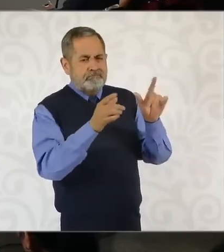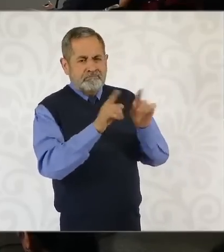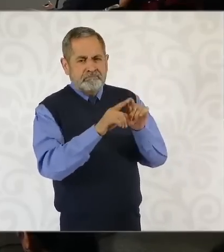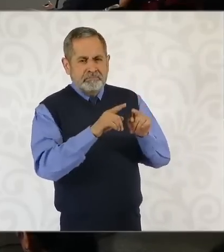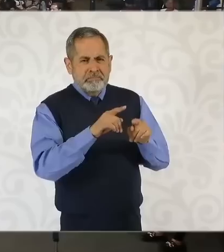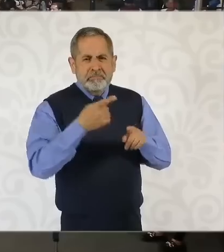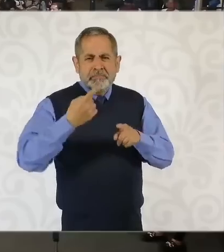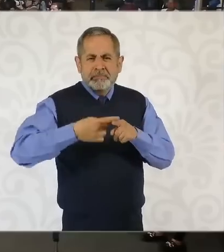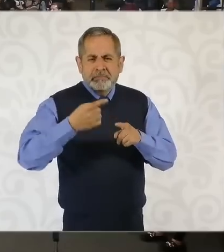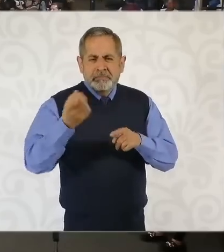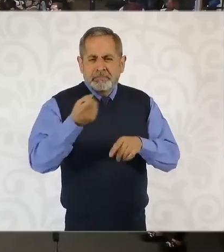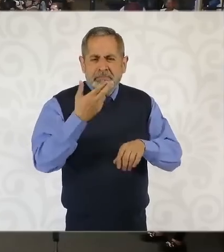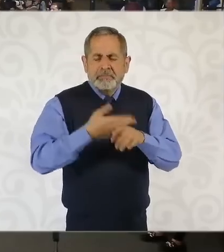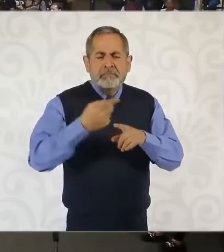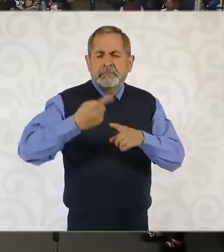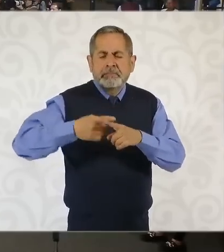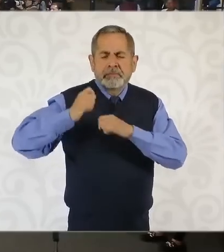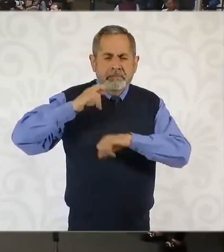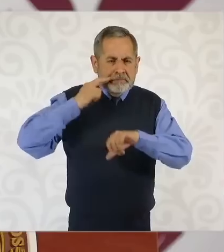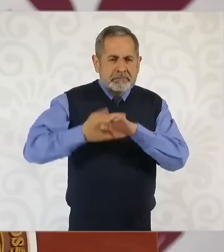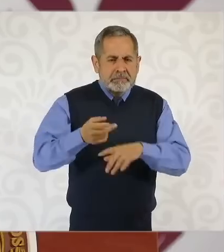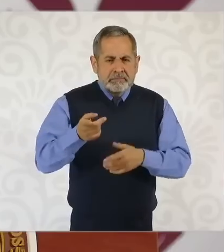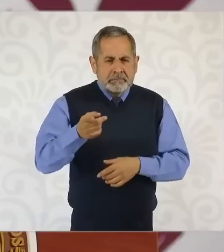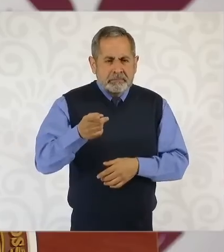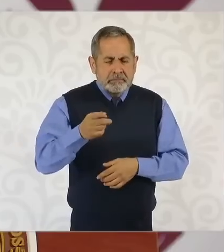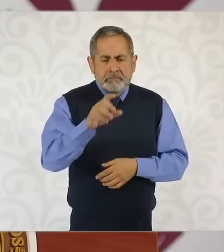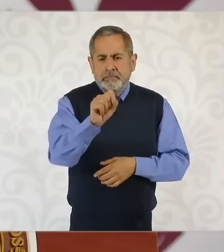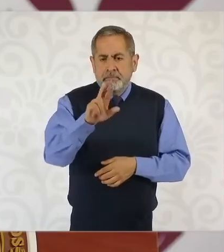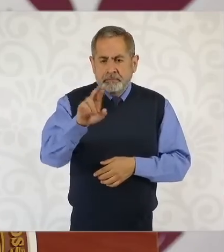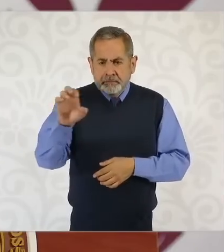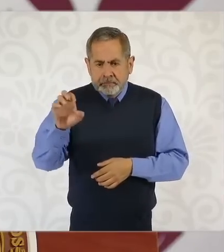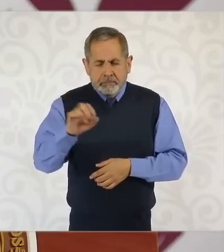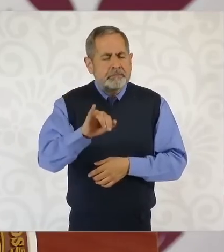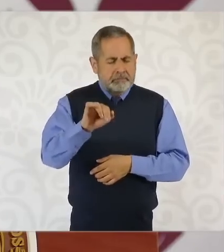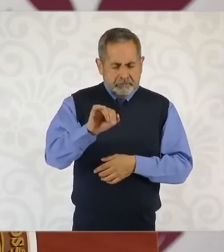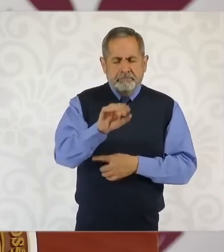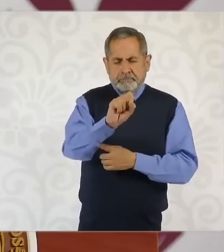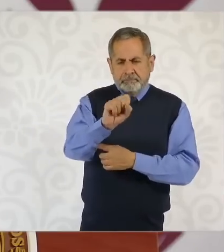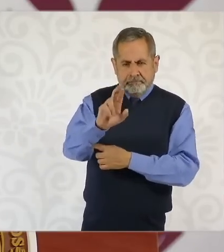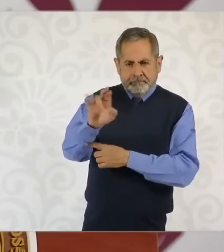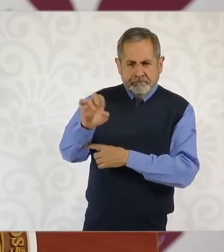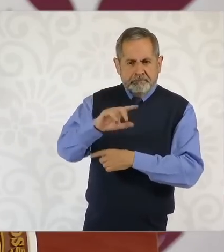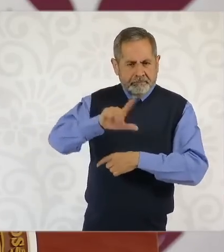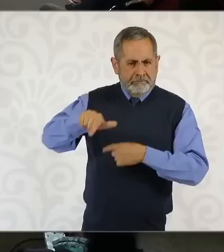nos decía que t algún comunicado si lo puede emitir más tard s Muy bien gracias presidenta